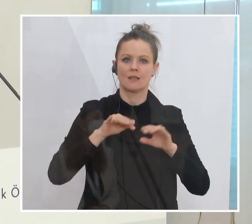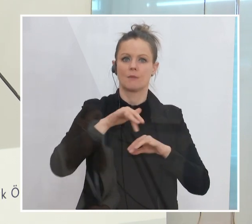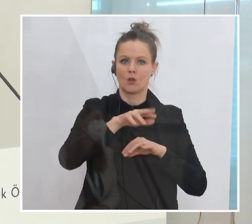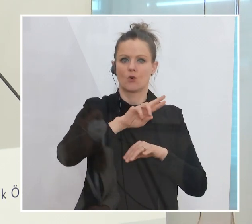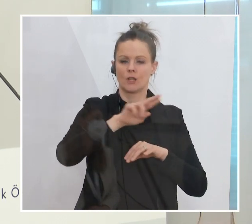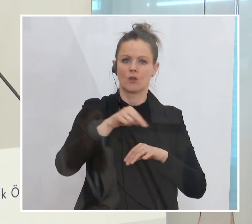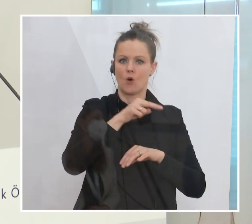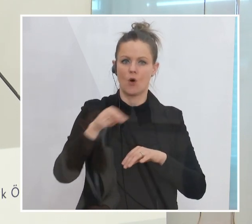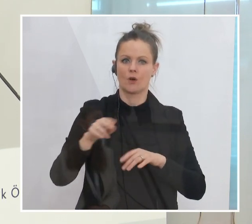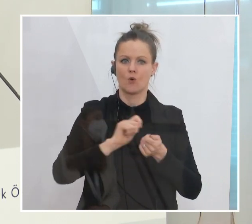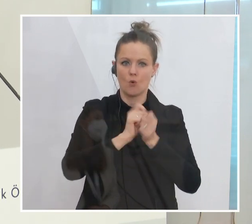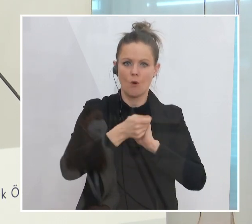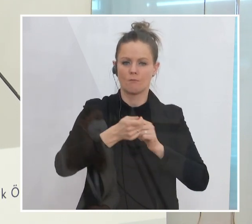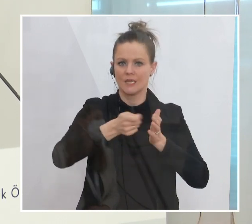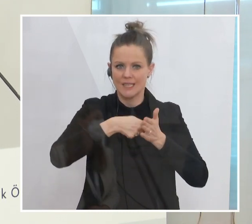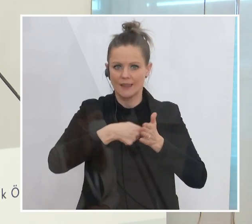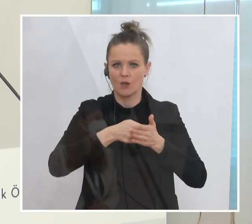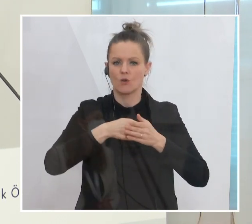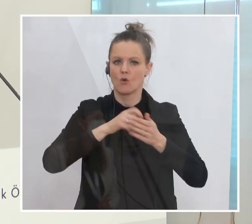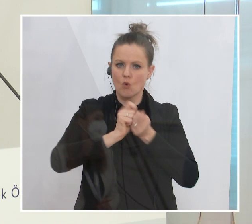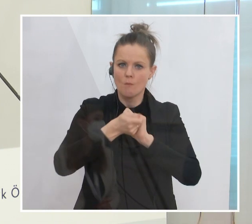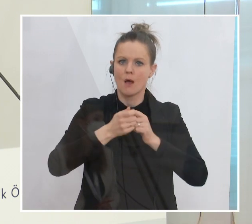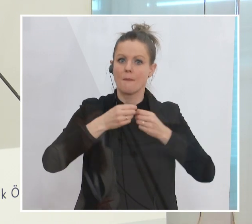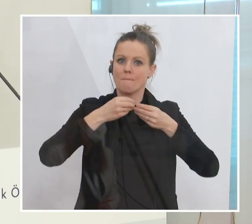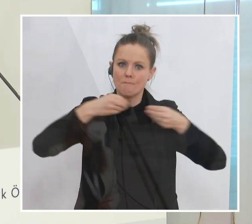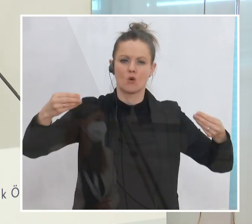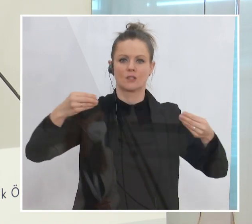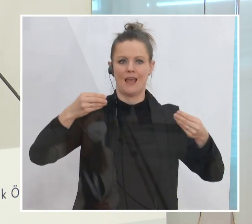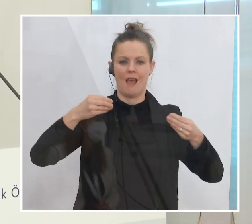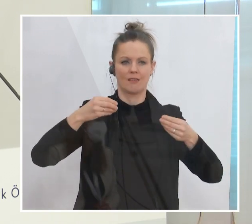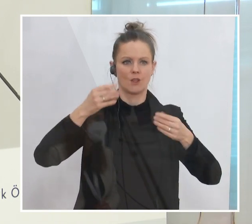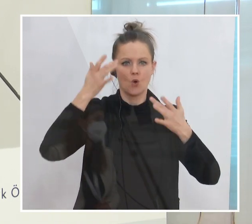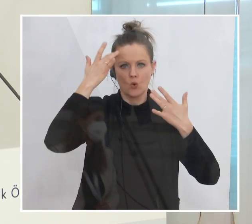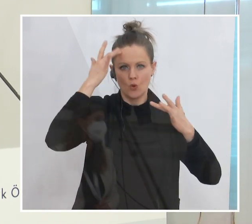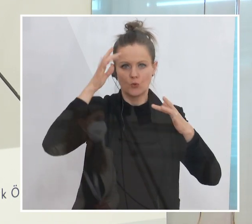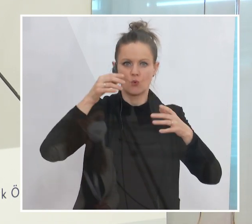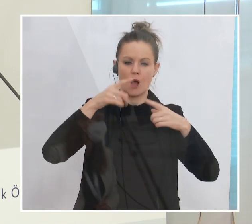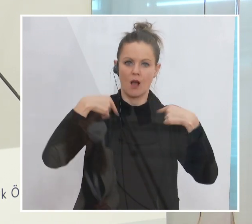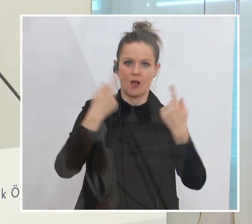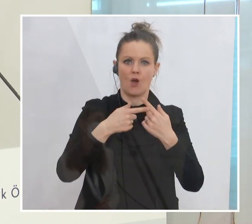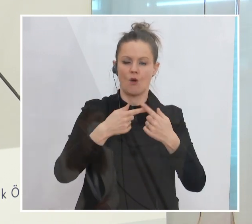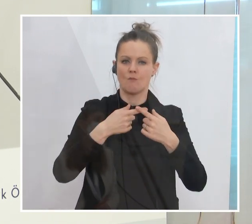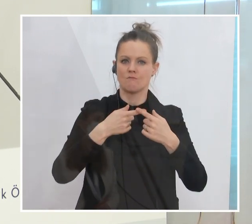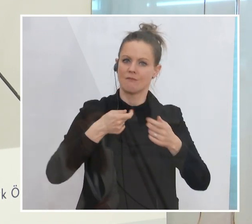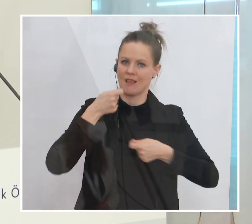Modernisierung von nach wie vor geschlossenen Kulturräumen investieren. Da kann es jetzt um